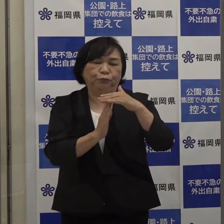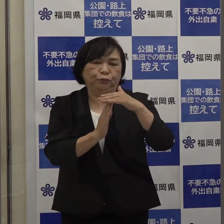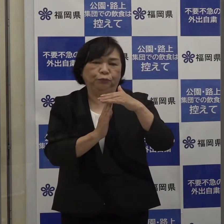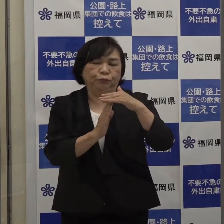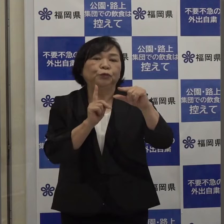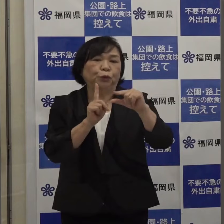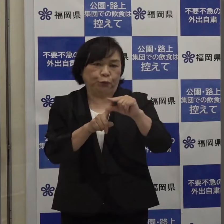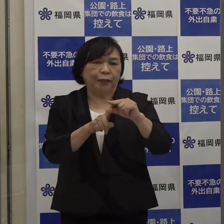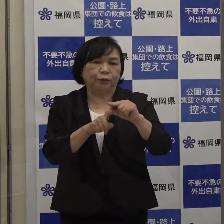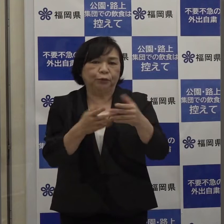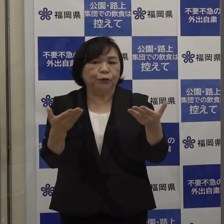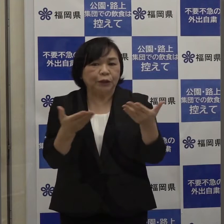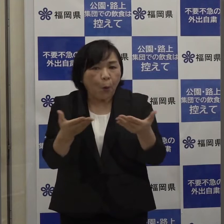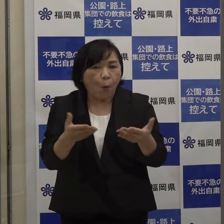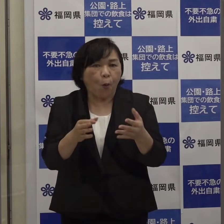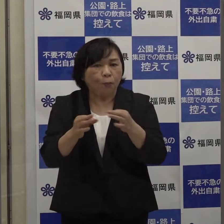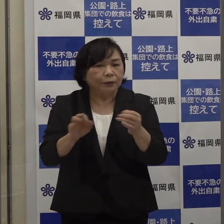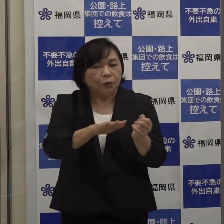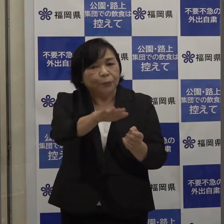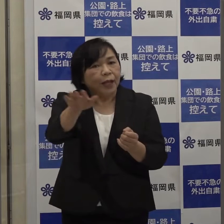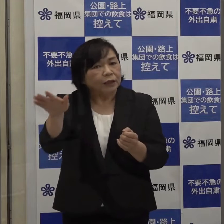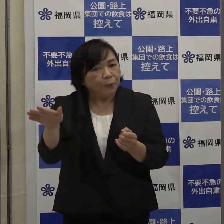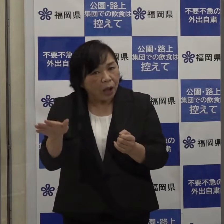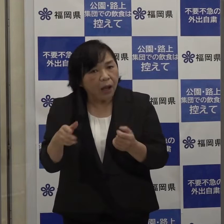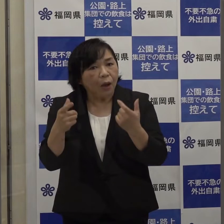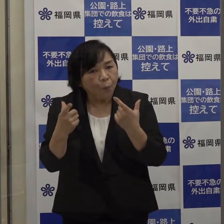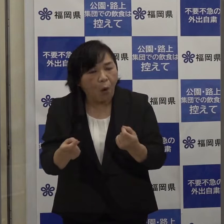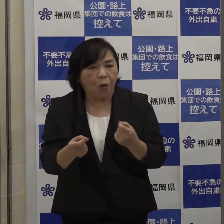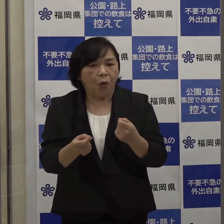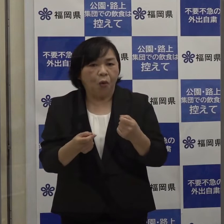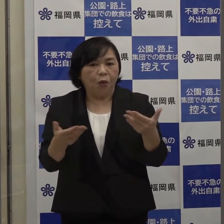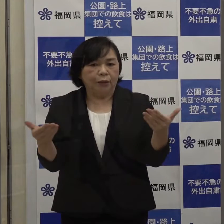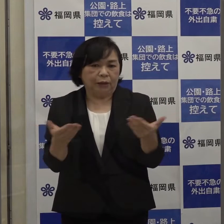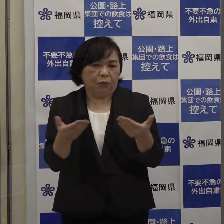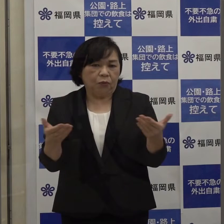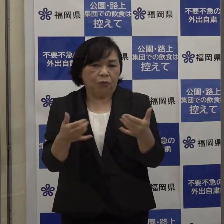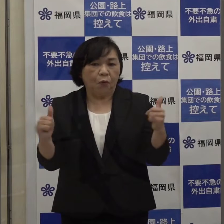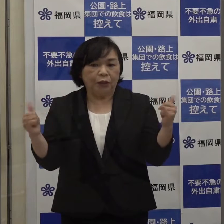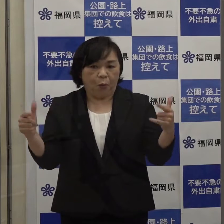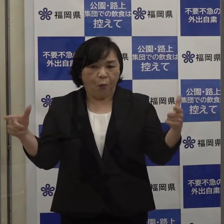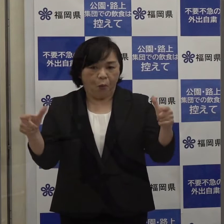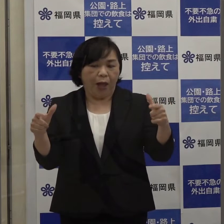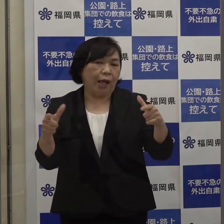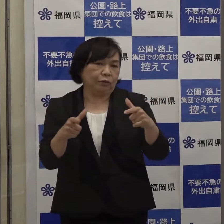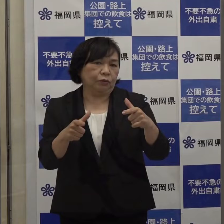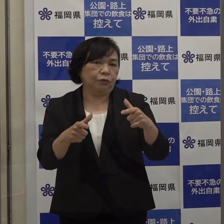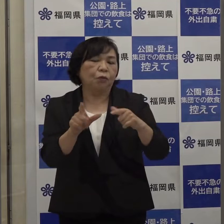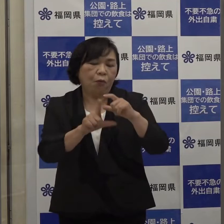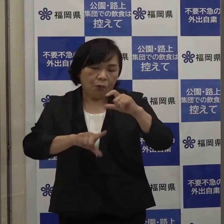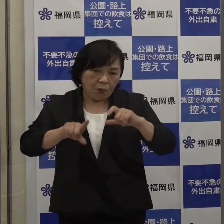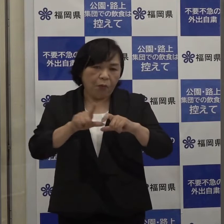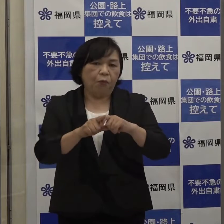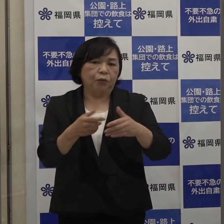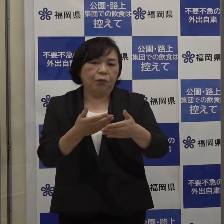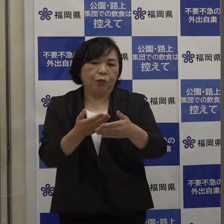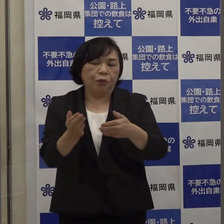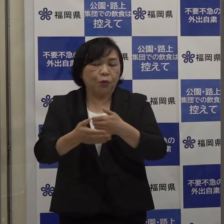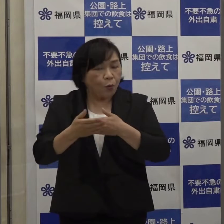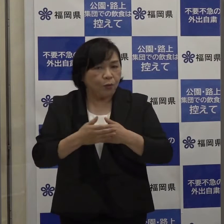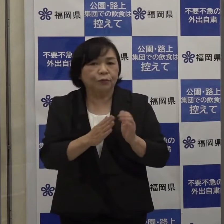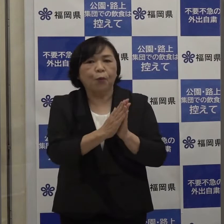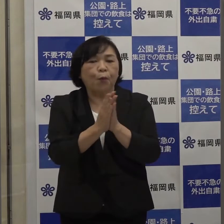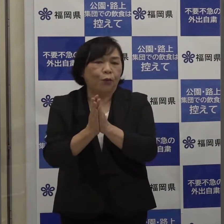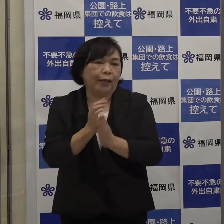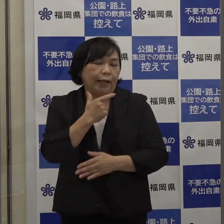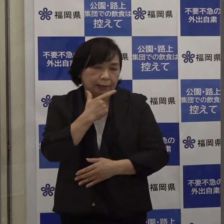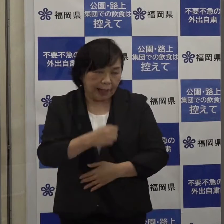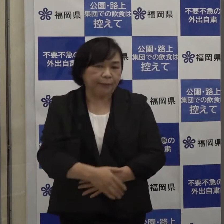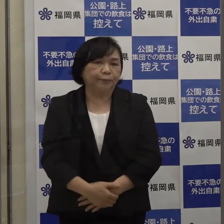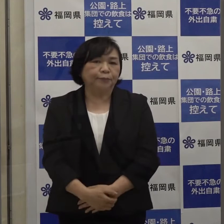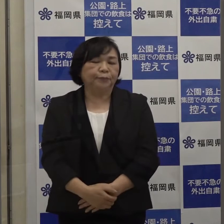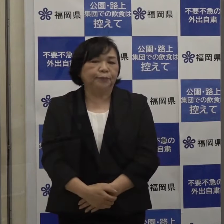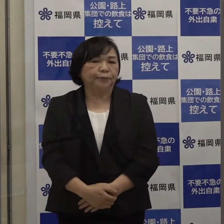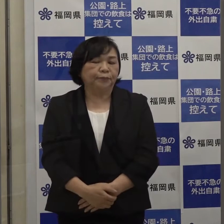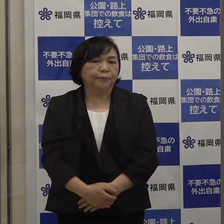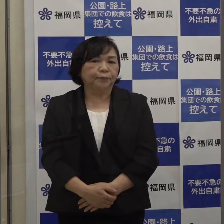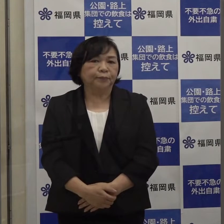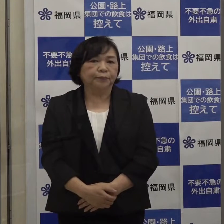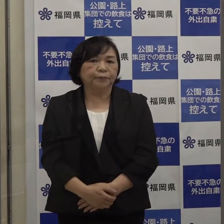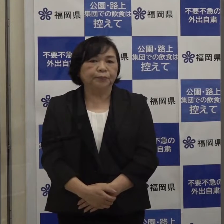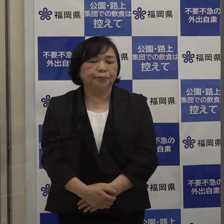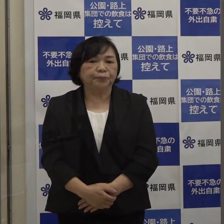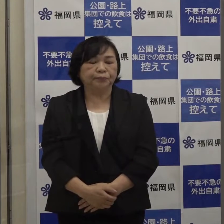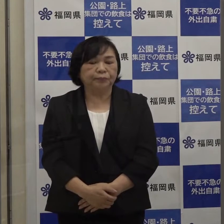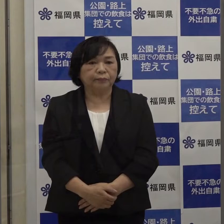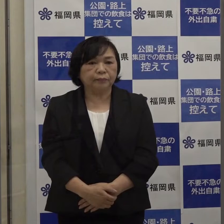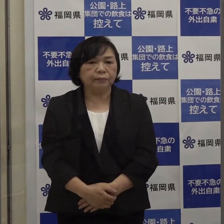どうか事業者の皆さん 出勤者の削減に取組みについて一段のご協力をよろしくお願い申し上げます